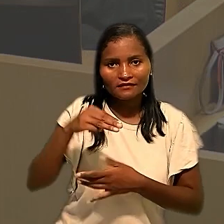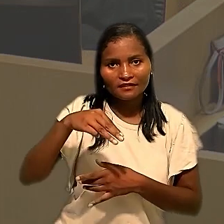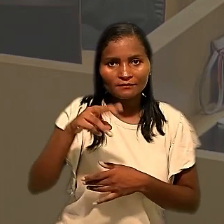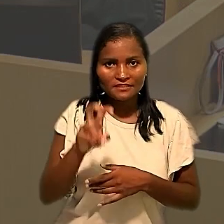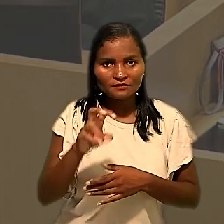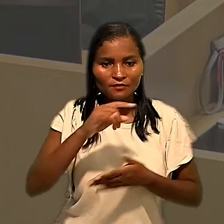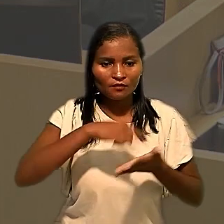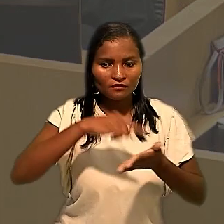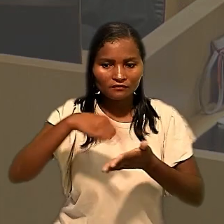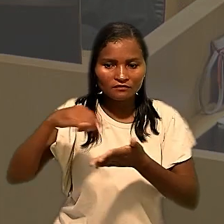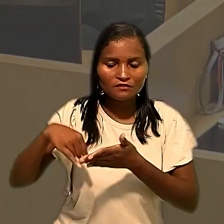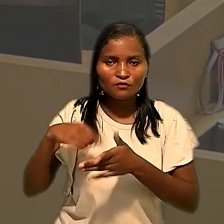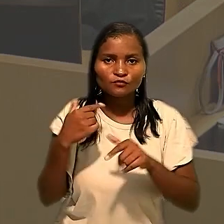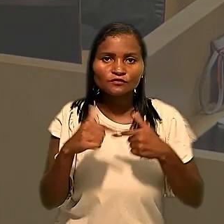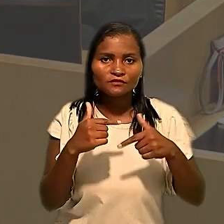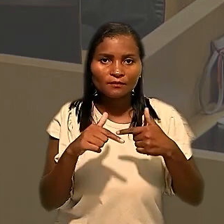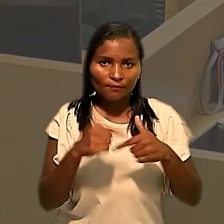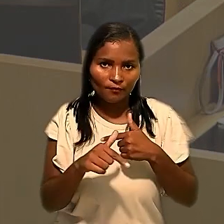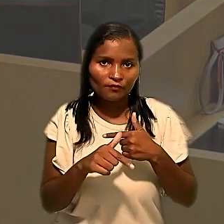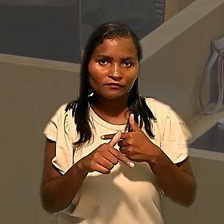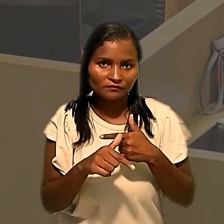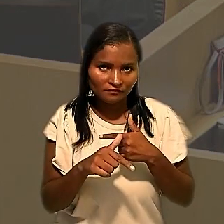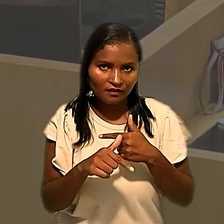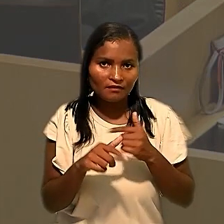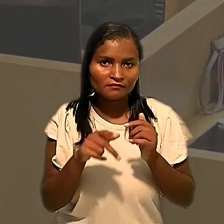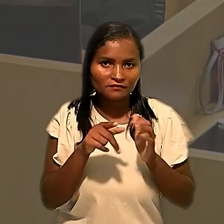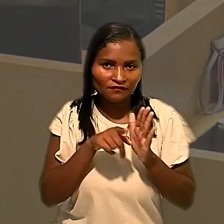a contratação dos trabalhadores encontrados na fiscalização.